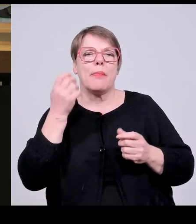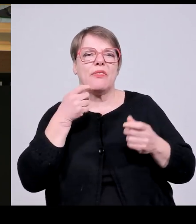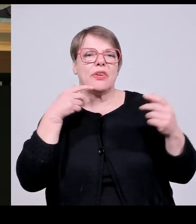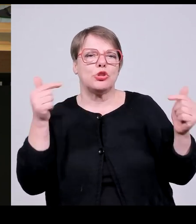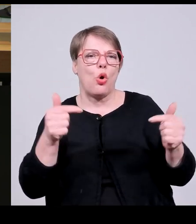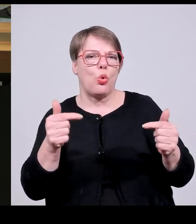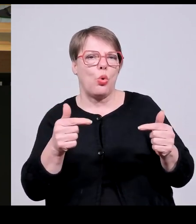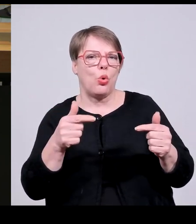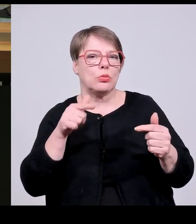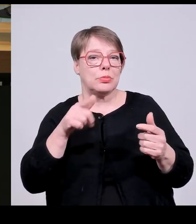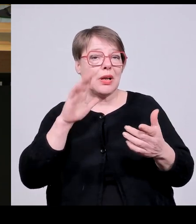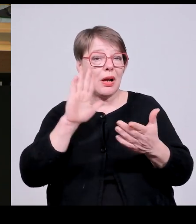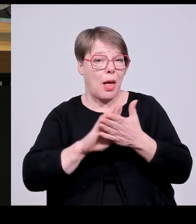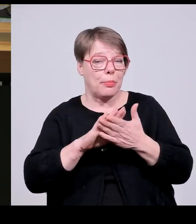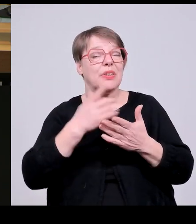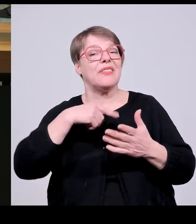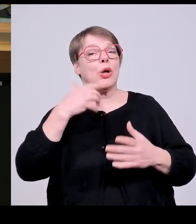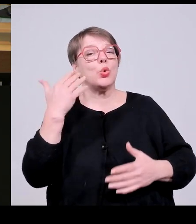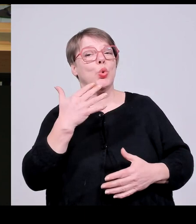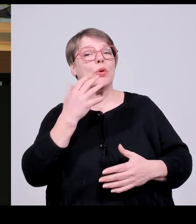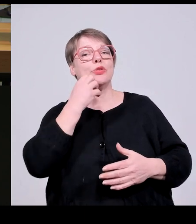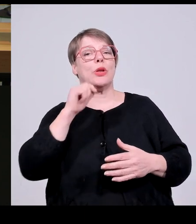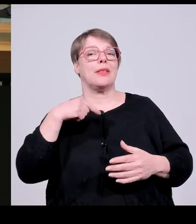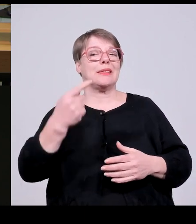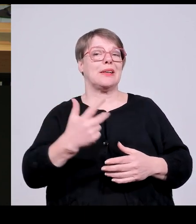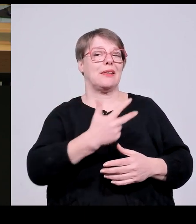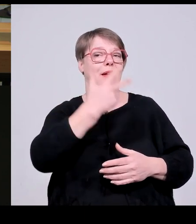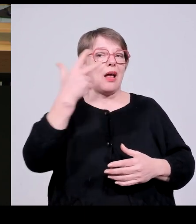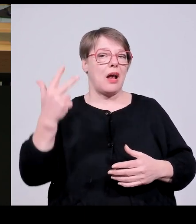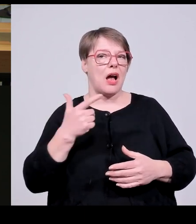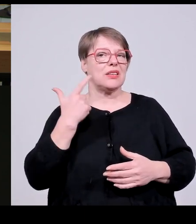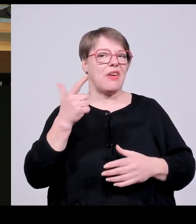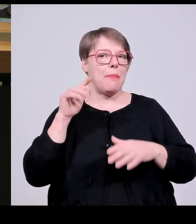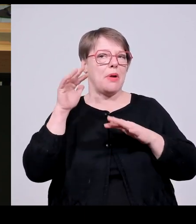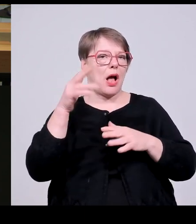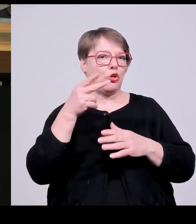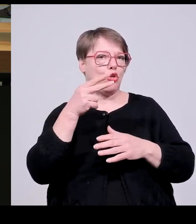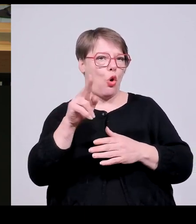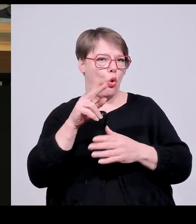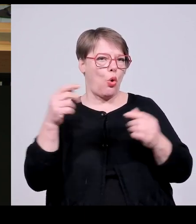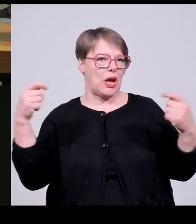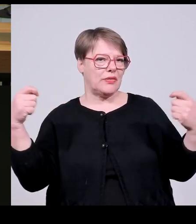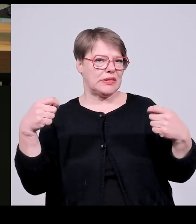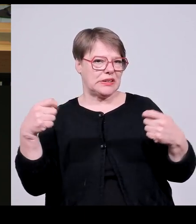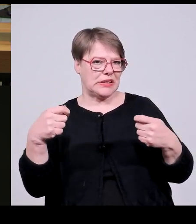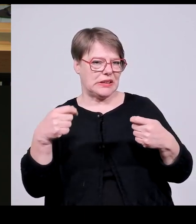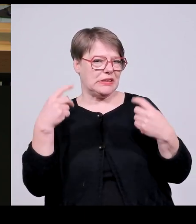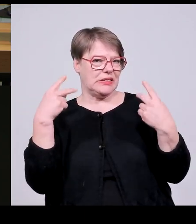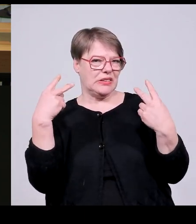für die Wärme Wände, das heißt, wir müssen sie weiterentwickeln, insbesondere bezüglich der Minimierung von